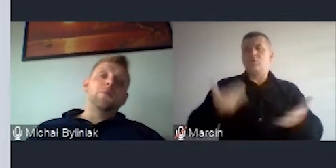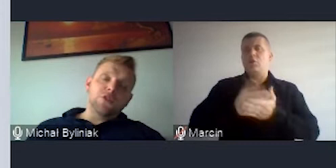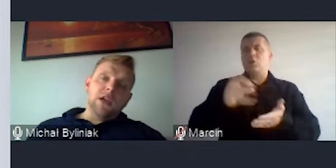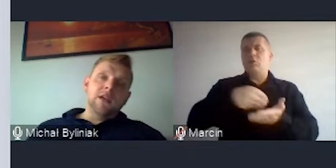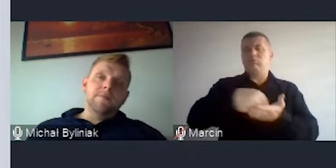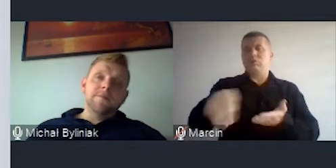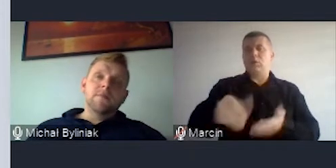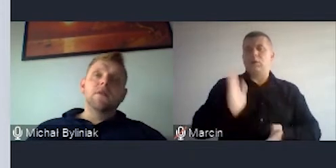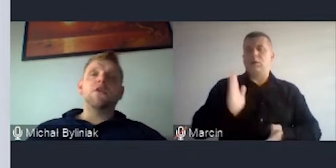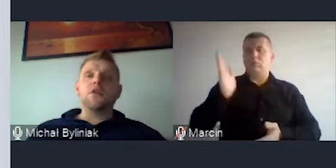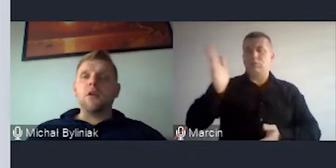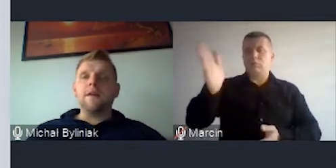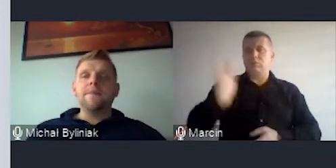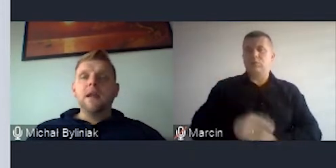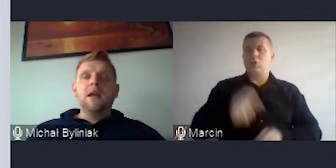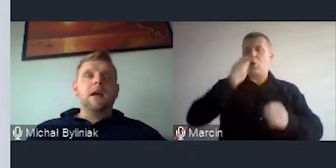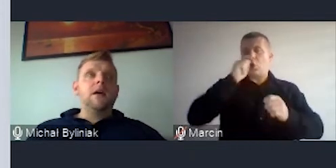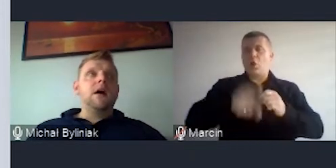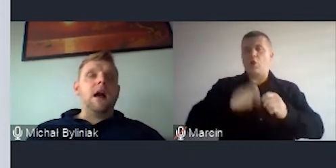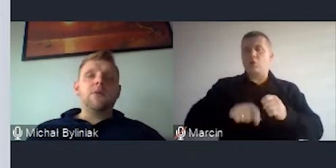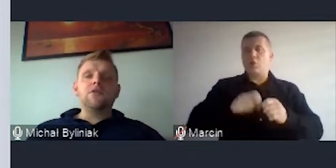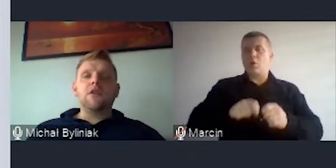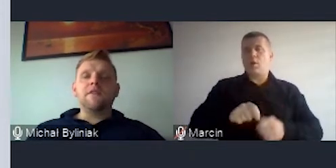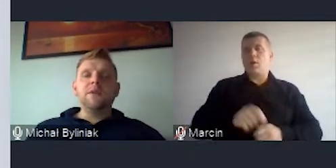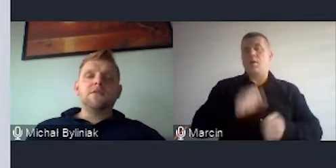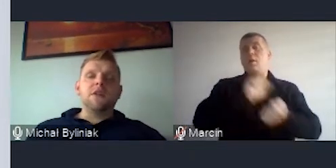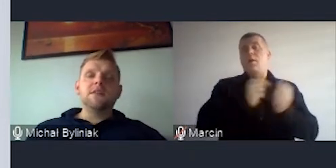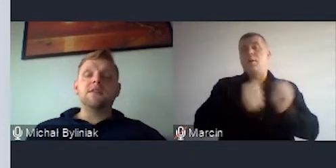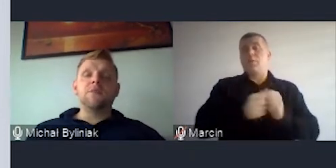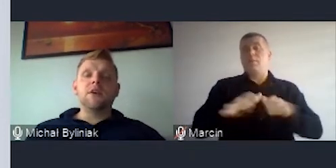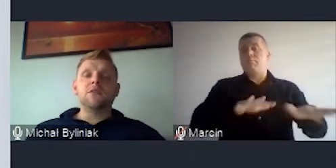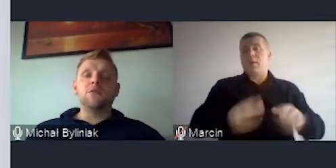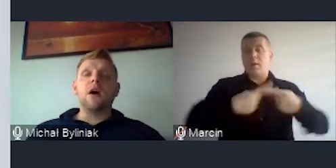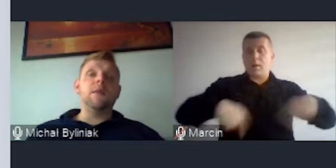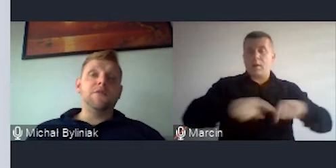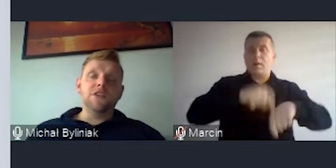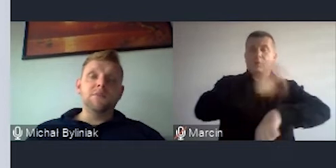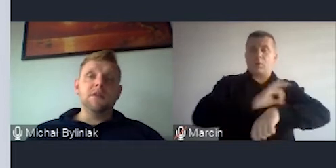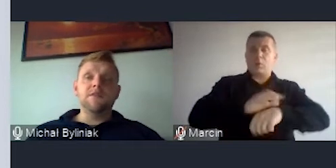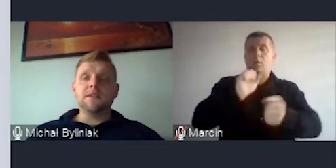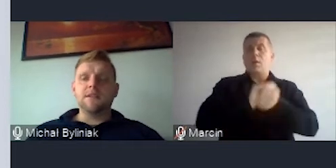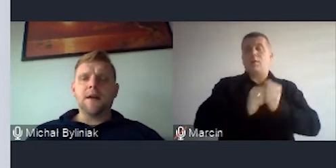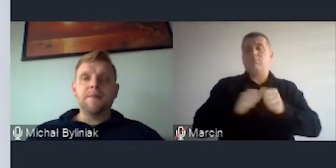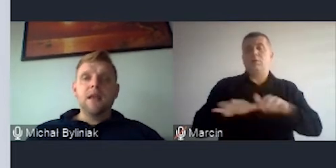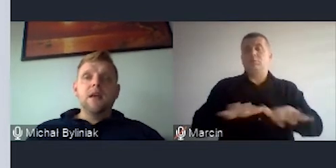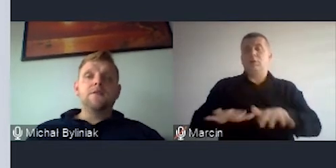Później kontrola, albo kontrola w miejscu realizacji projektu, albo w siedzibie beneficjenta.